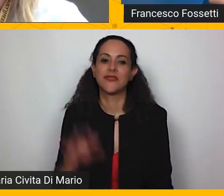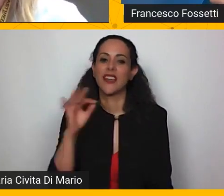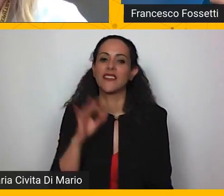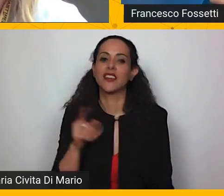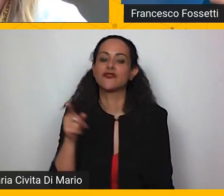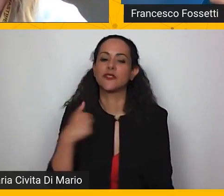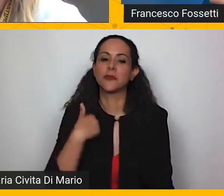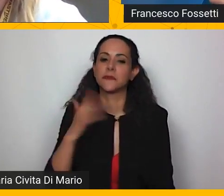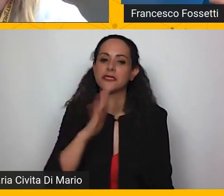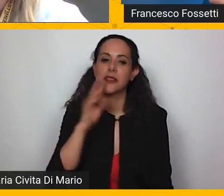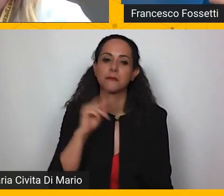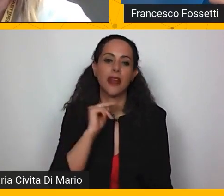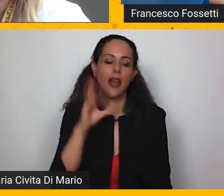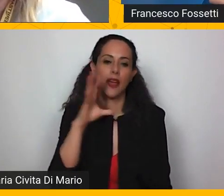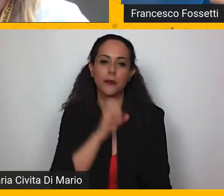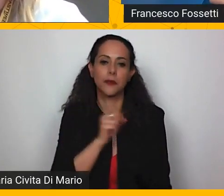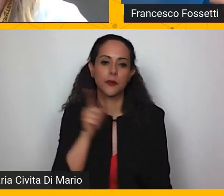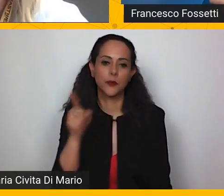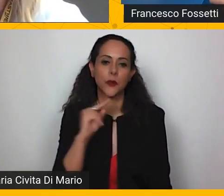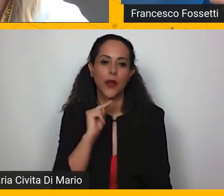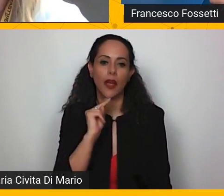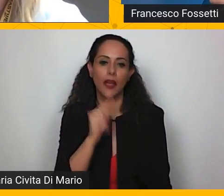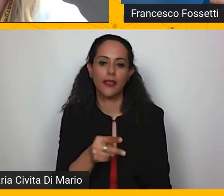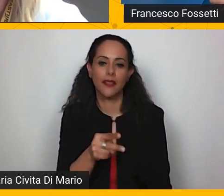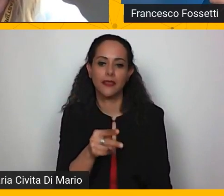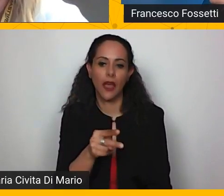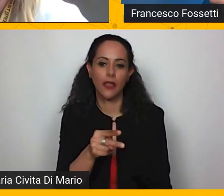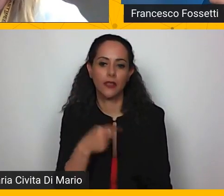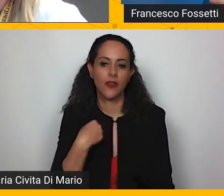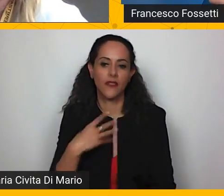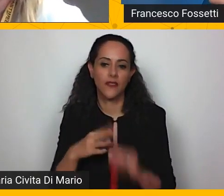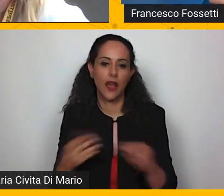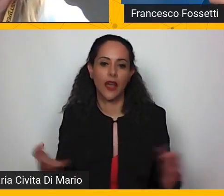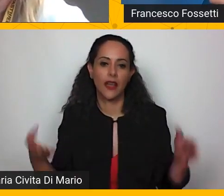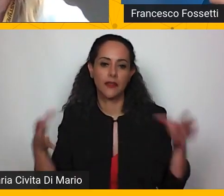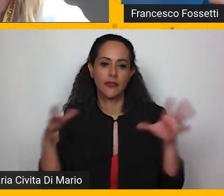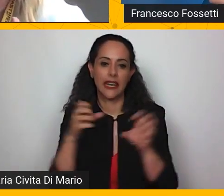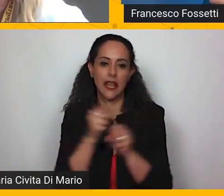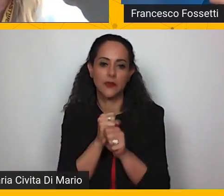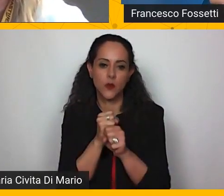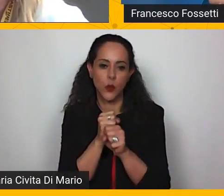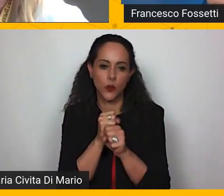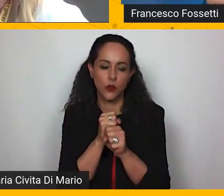pare di capire comunque che quello che tu hai appena detto